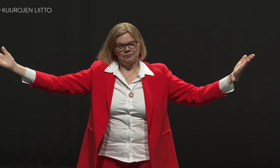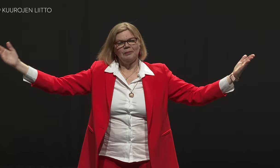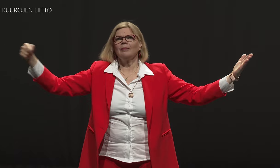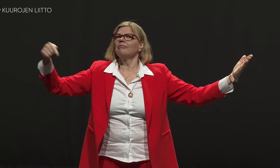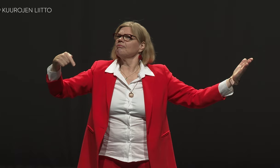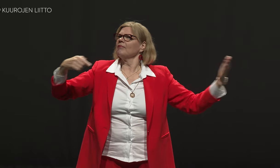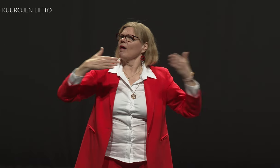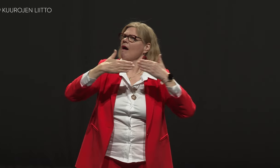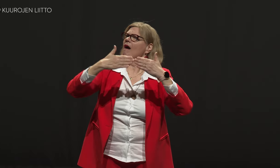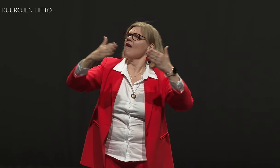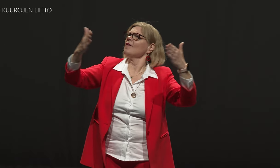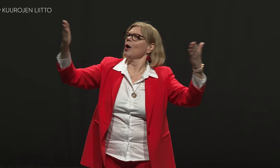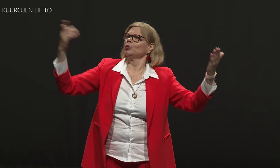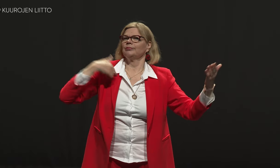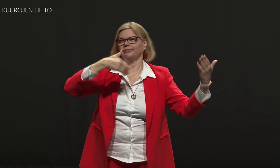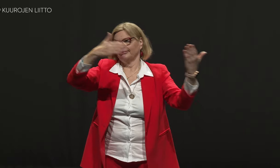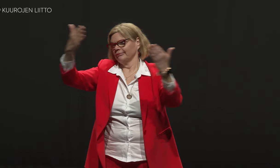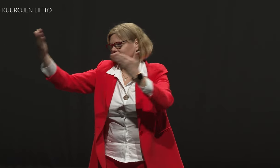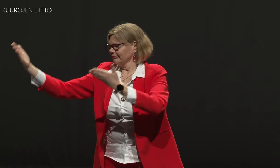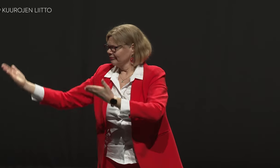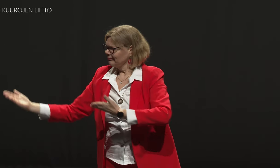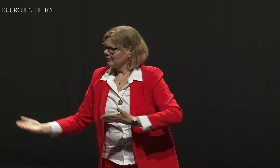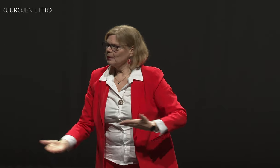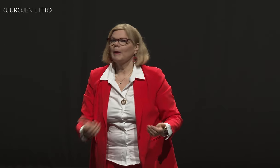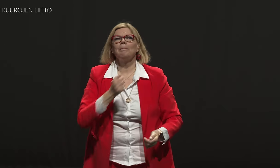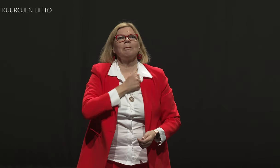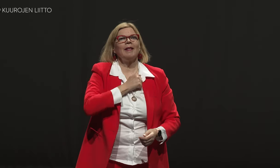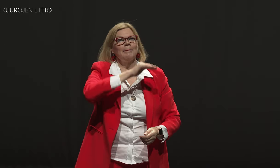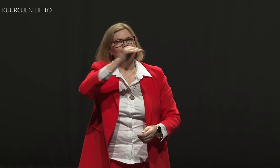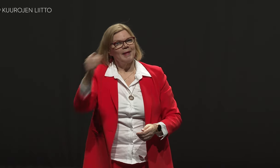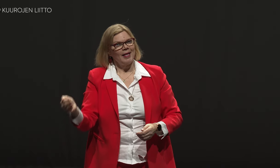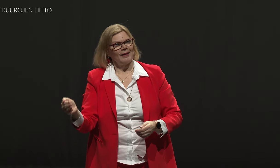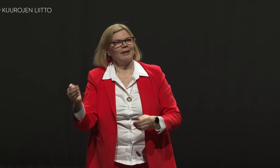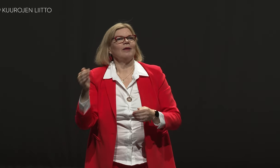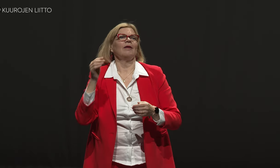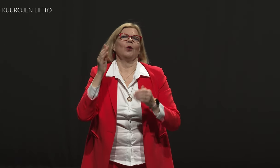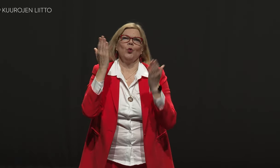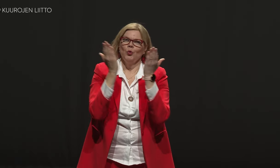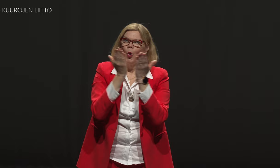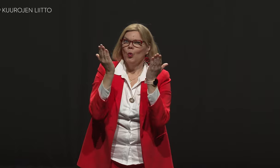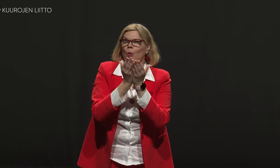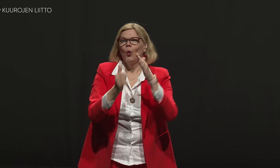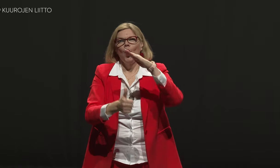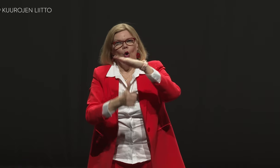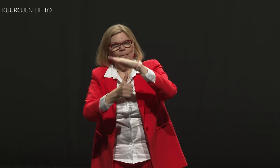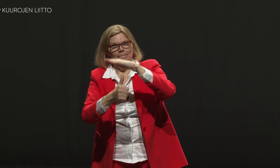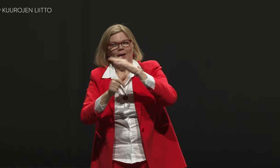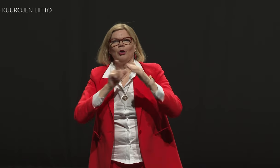Avaukseen toivotan tervetulleiksi Pitäjänmäen peruskoulun oppilaita.